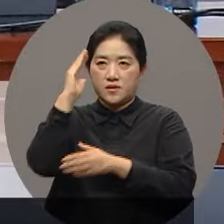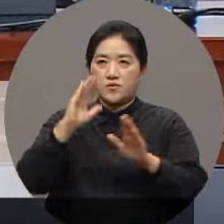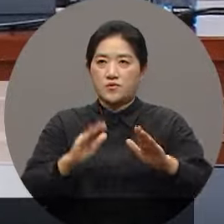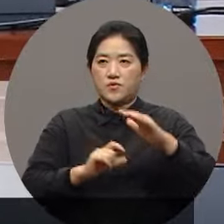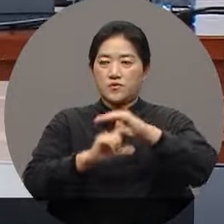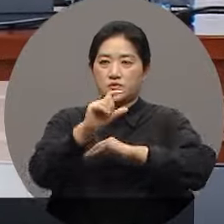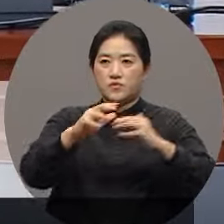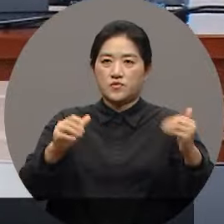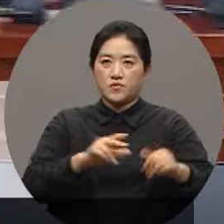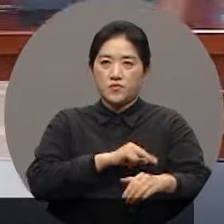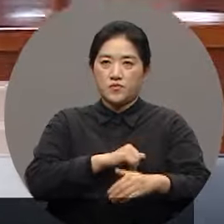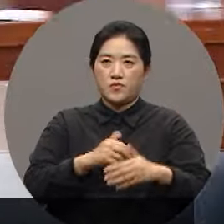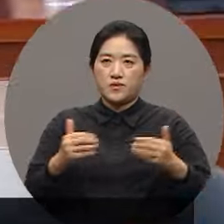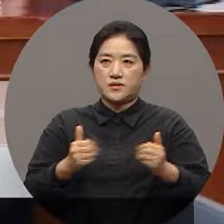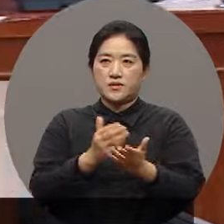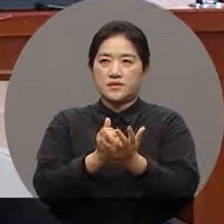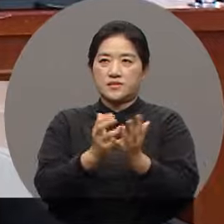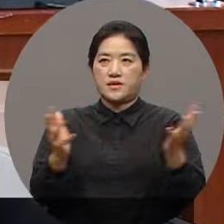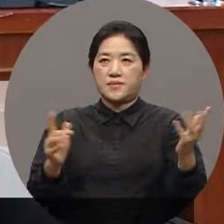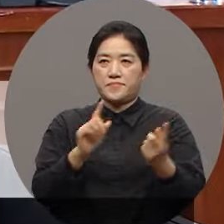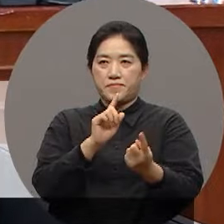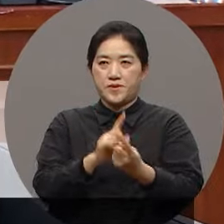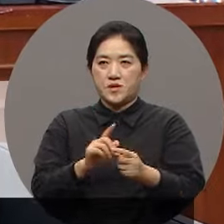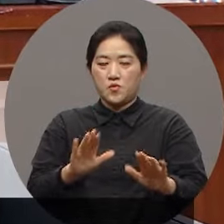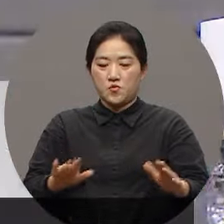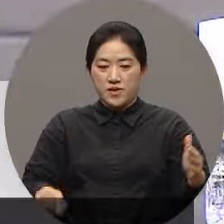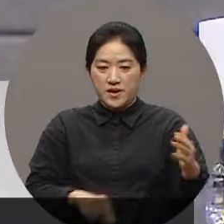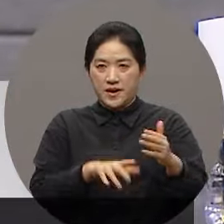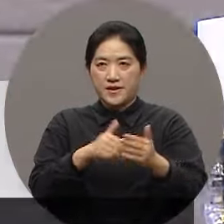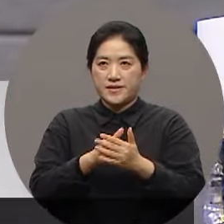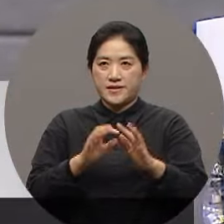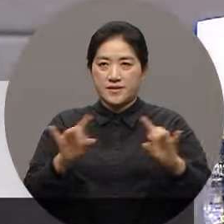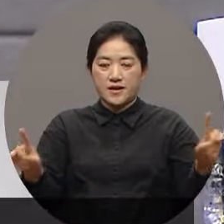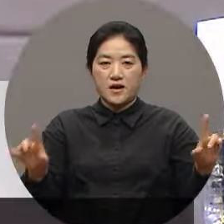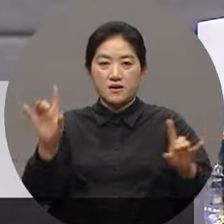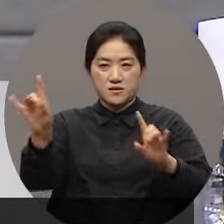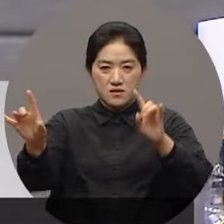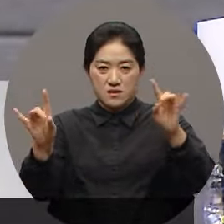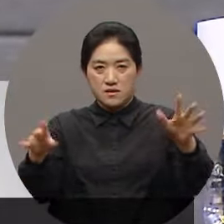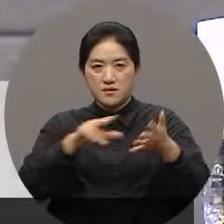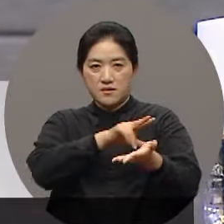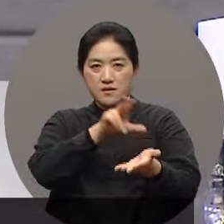박원석 미래대연합 대변인은 오늘 오전국회의원회관에서 기자들과 만나 오늘 중에